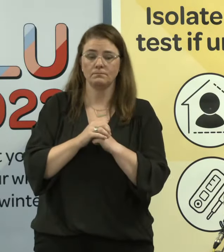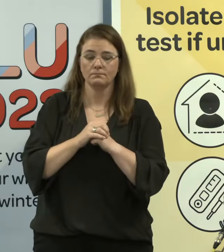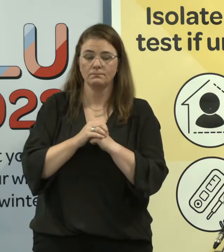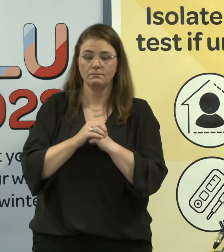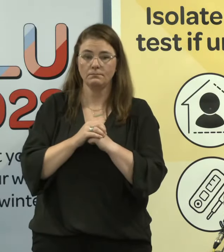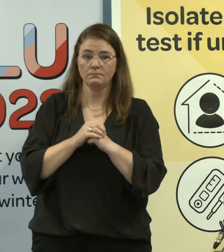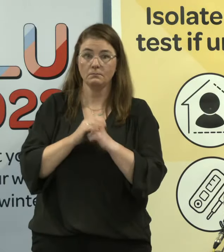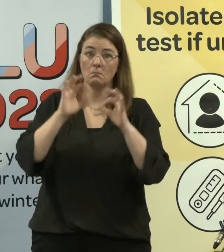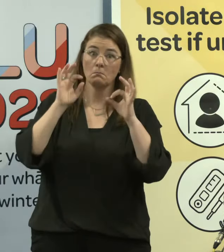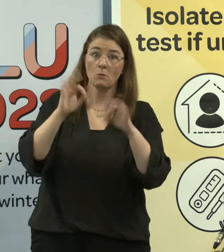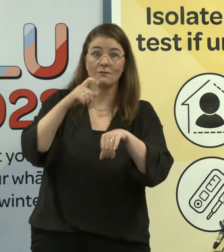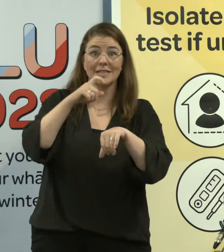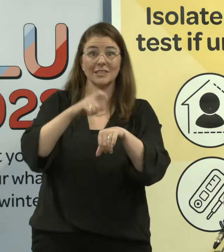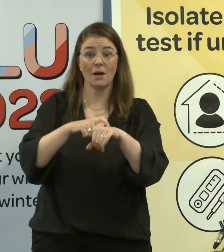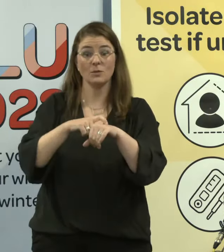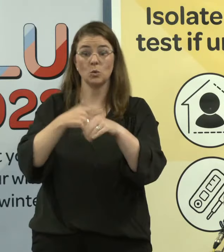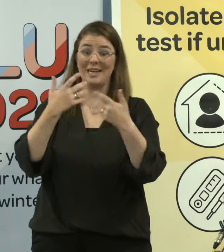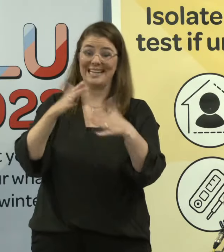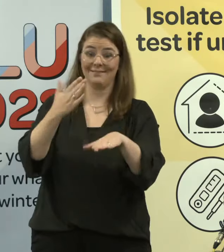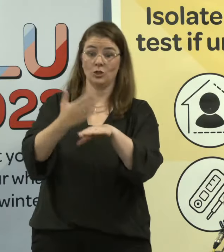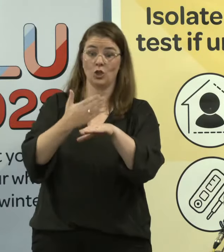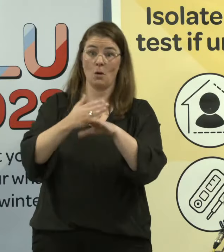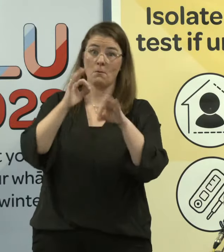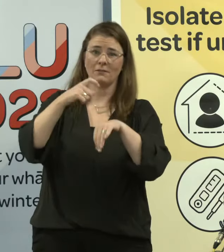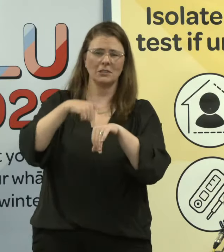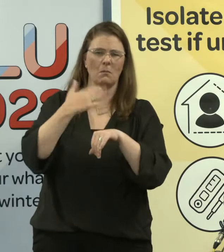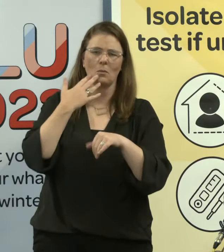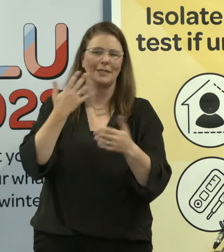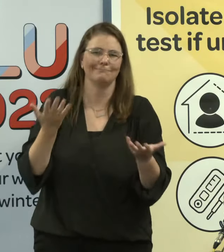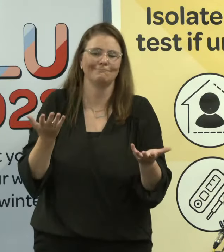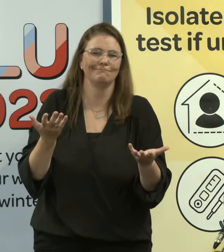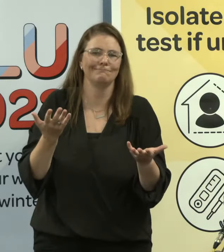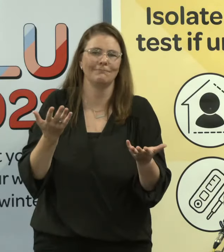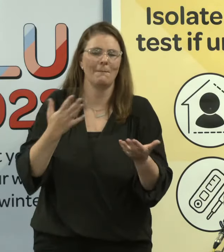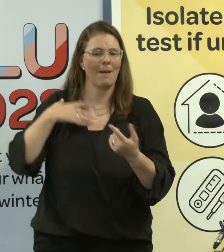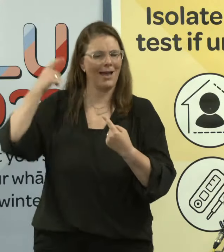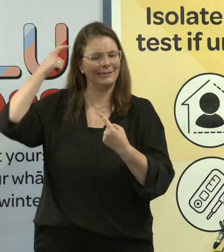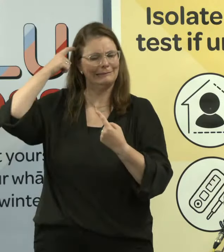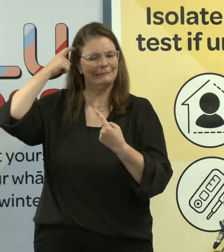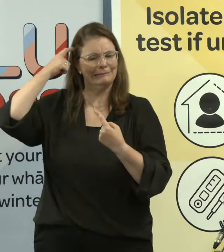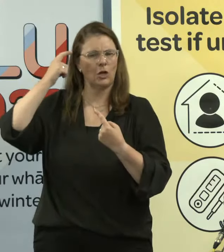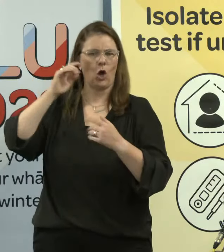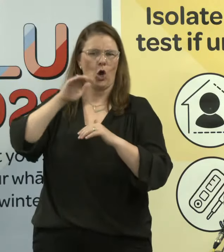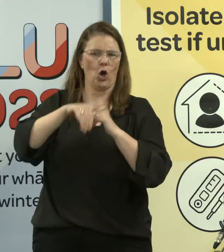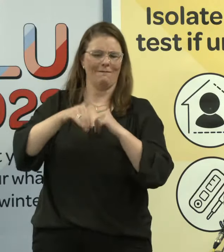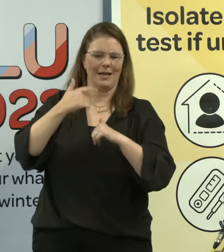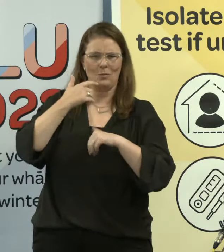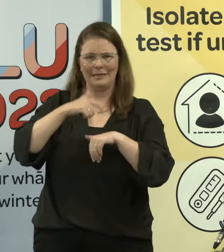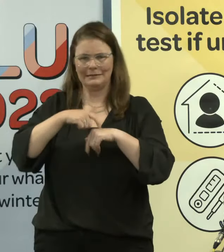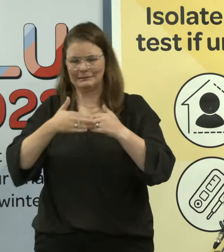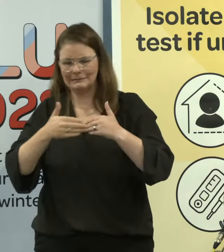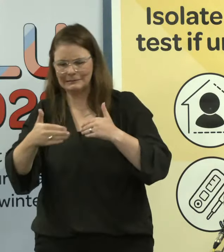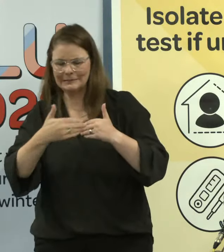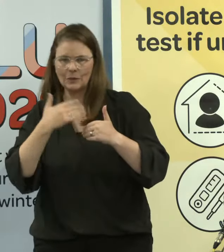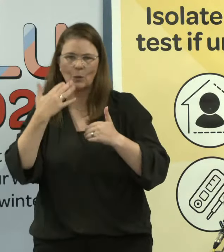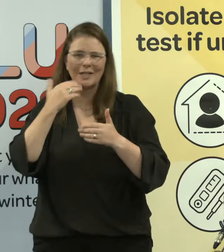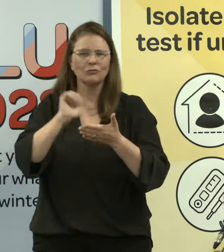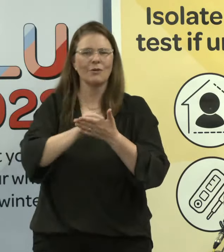te kaore ano kia mutu te mate uruta?